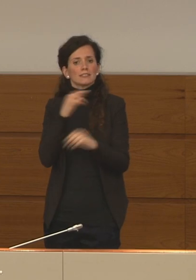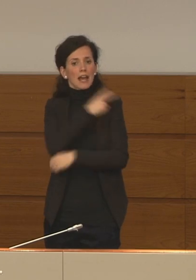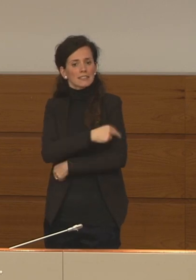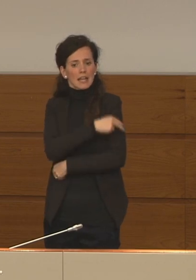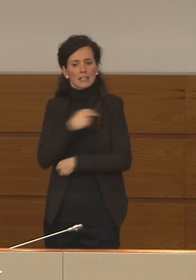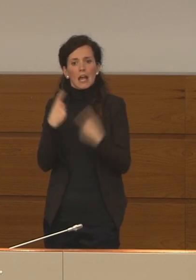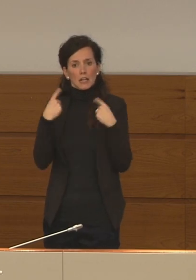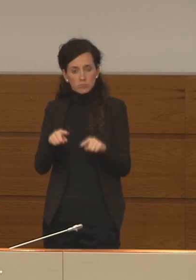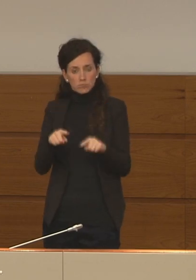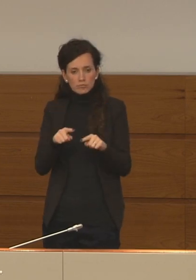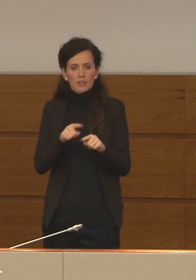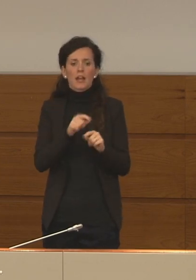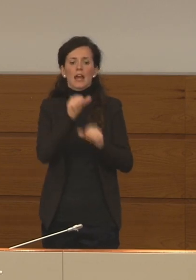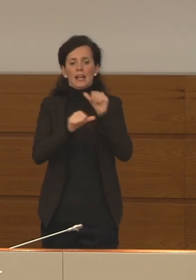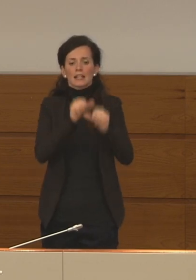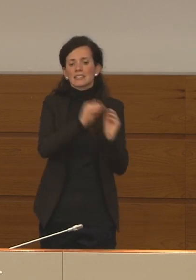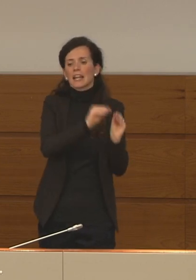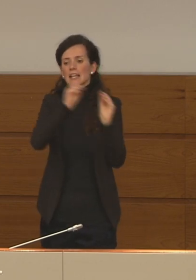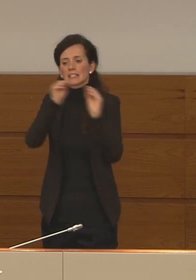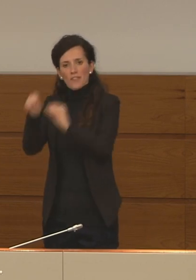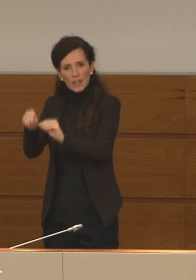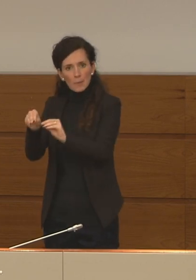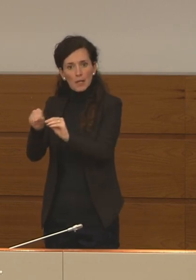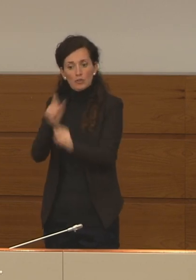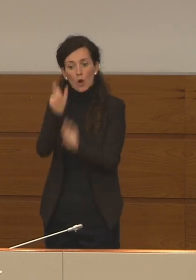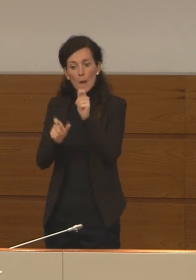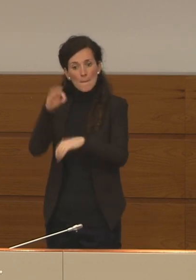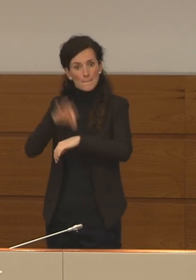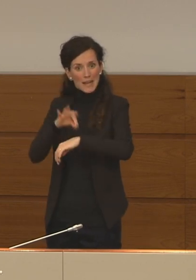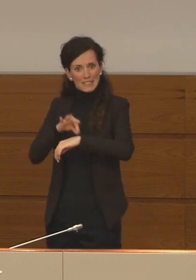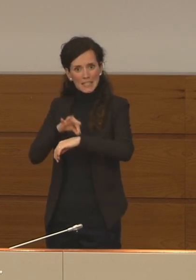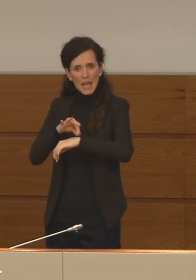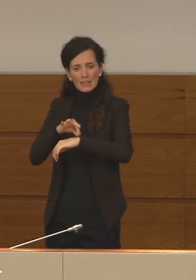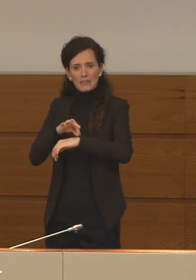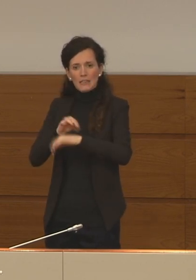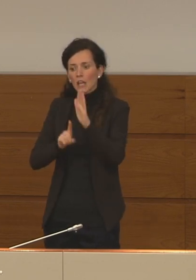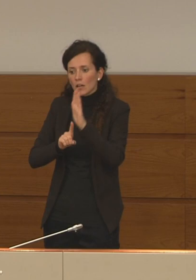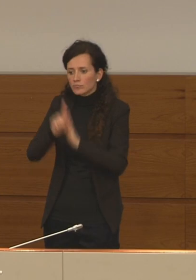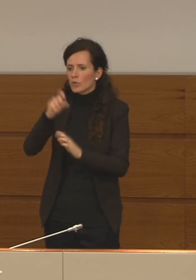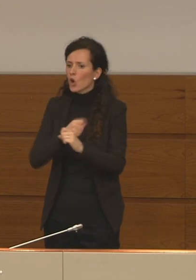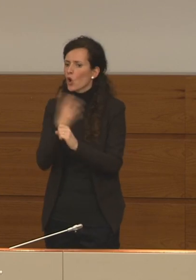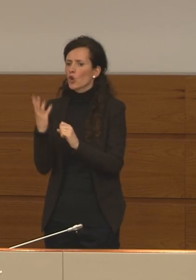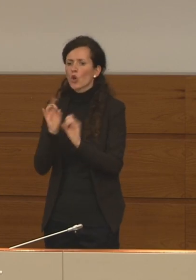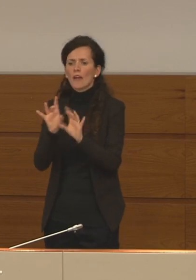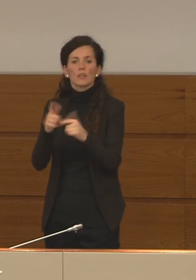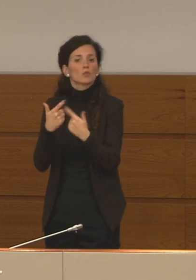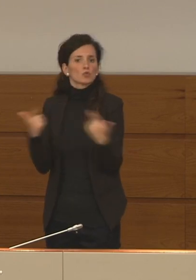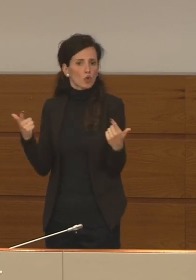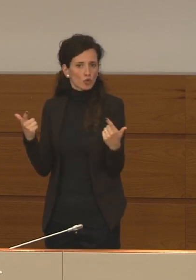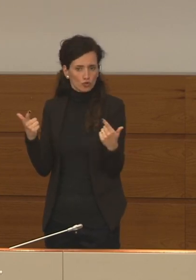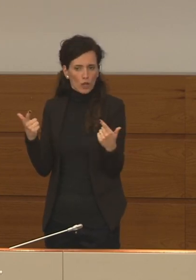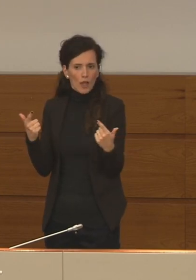trasferire pazienti in terapia intensiva non positivi per evitare